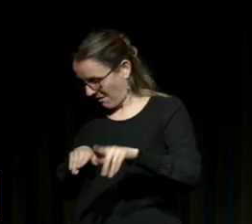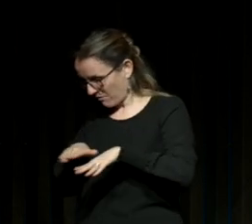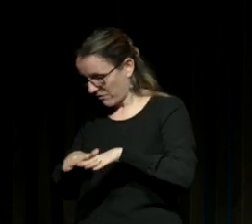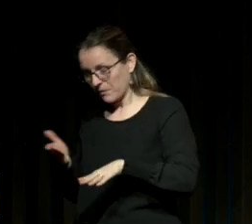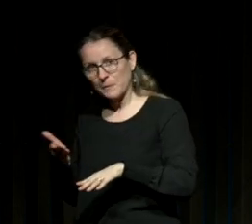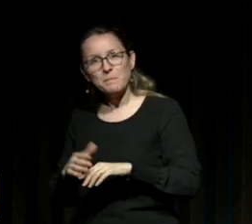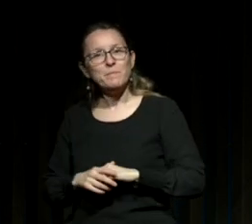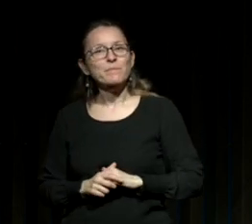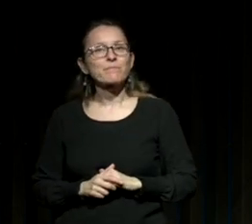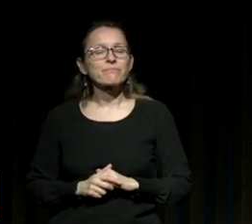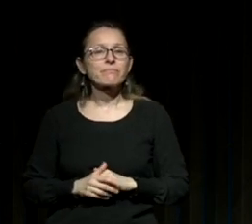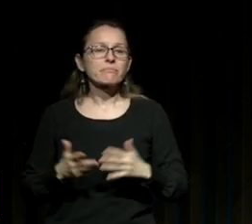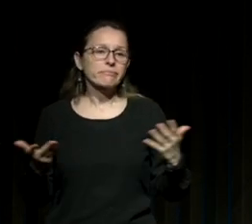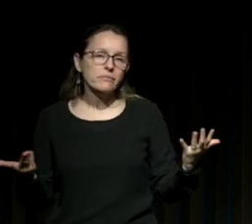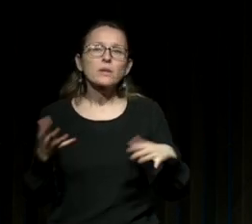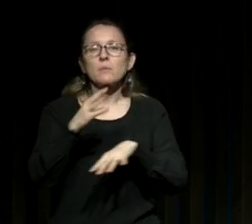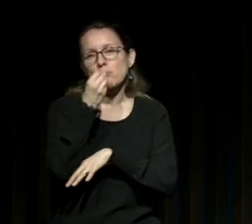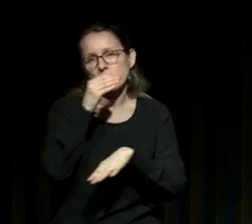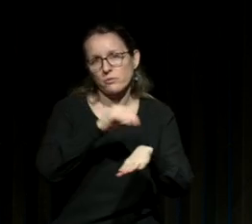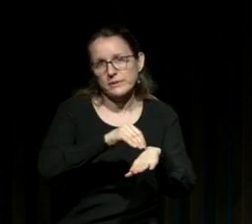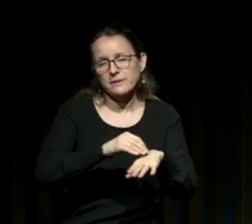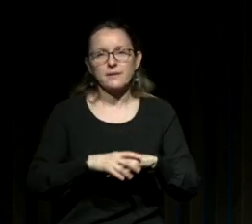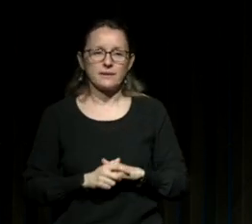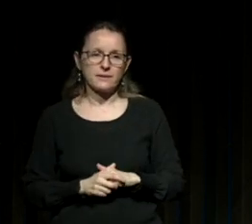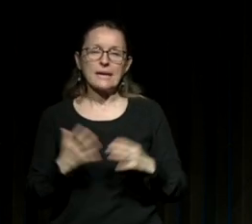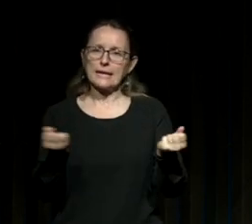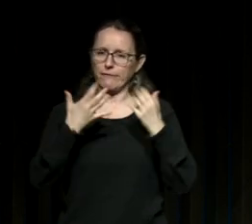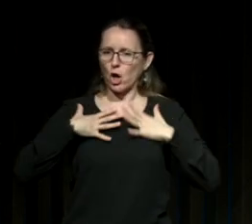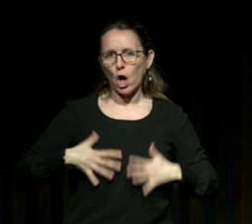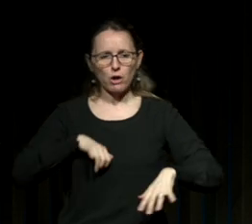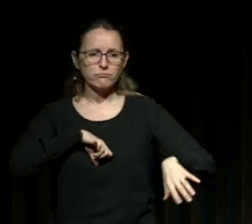les conseils alimentaires les conseillères mme activité physique l'accompagnement psychologique